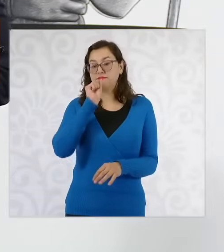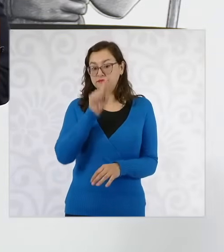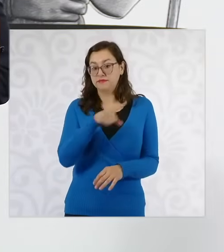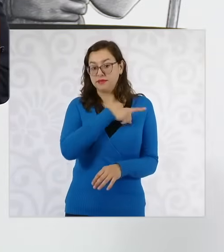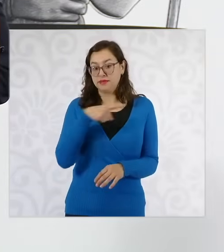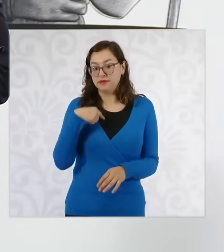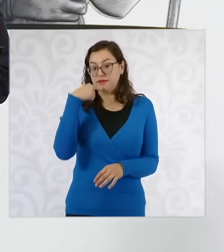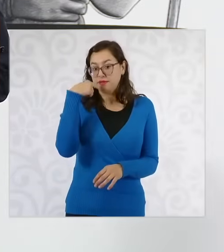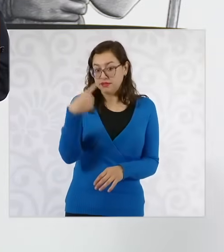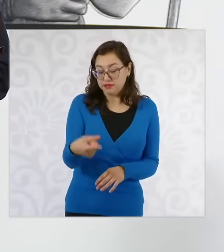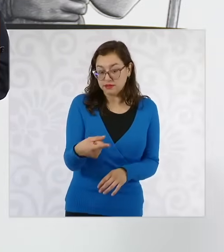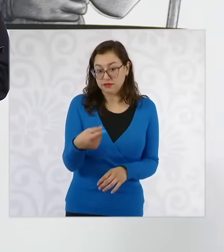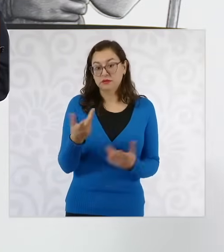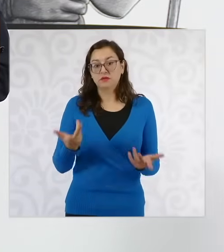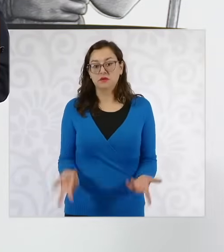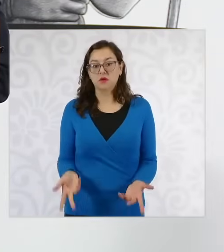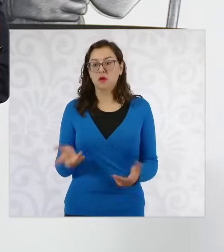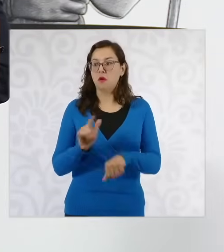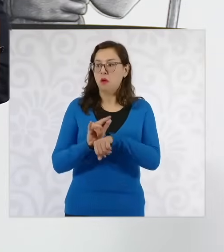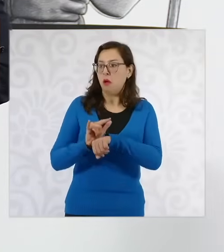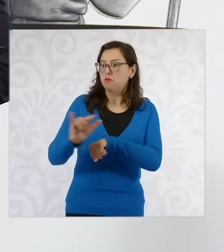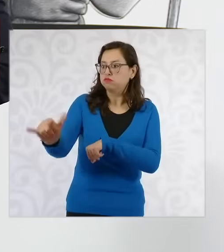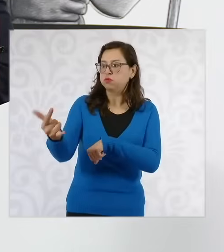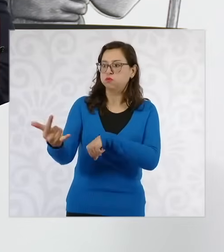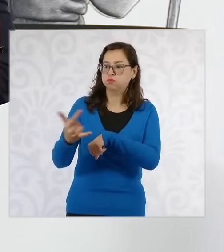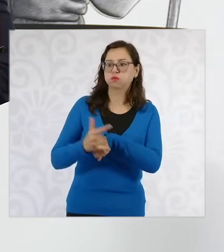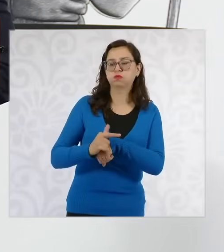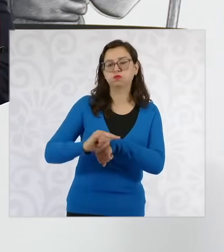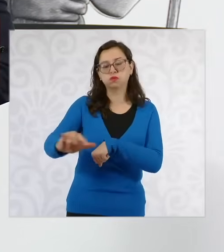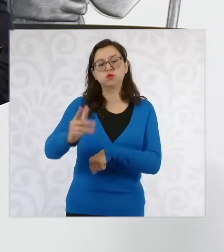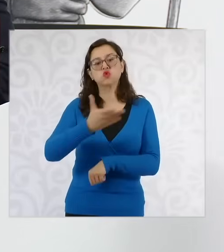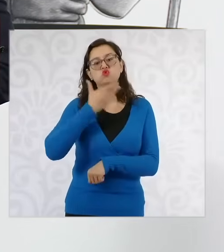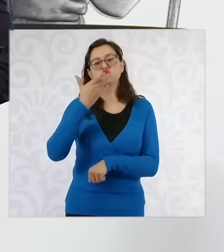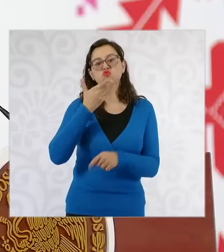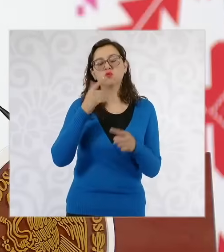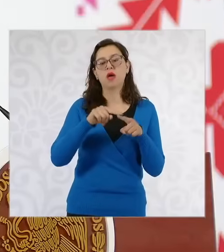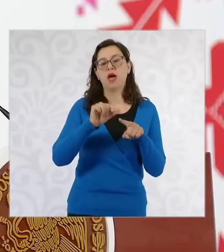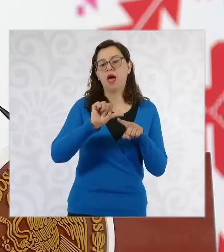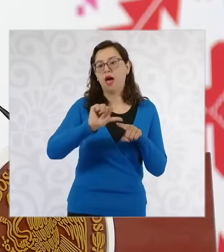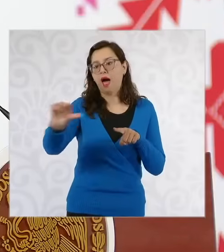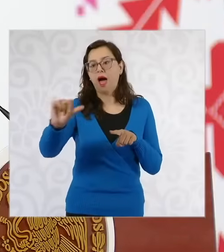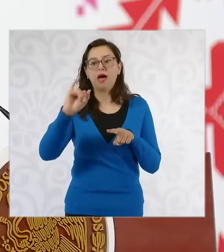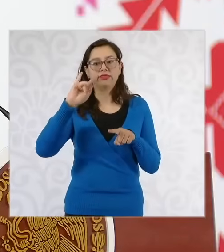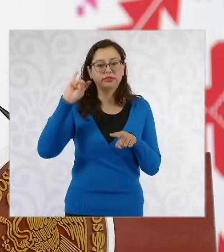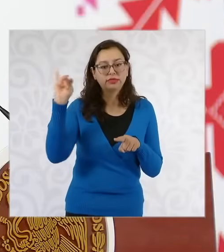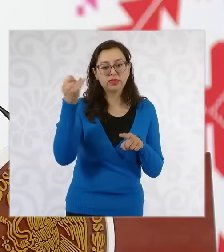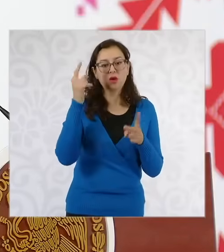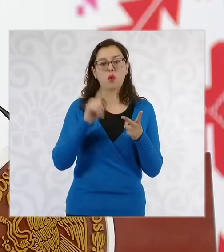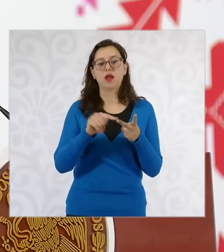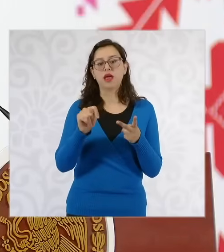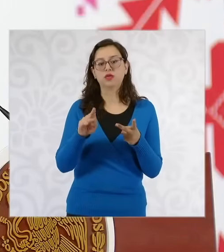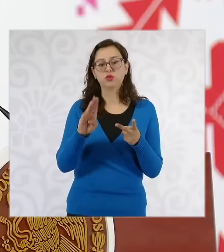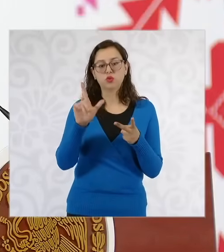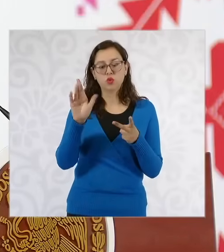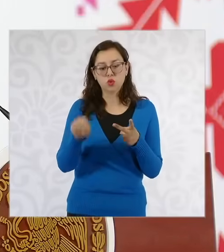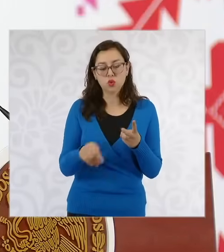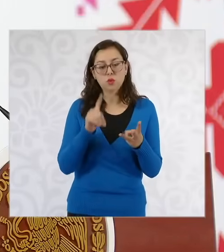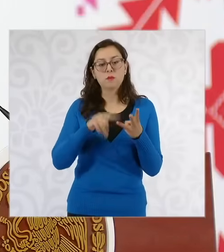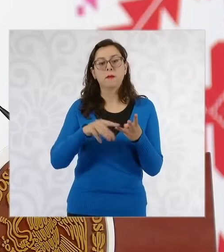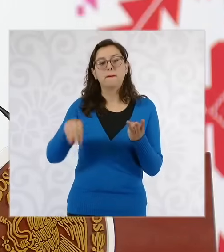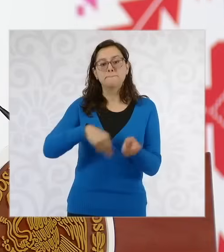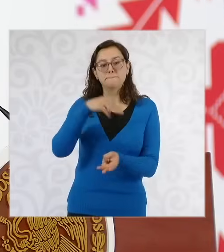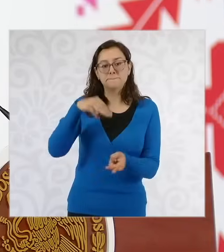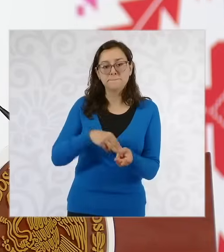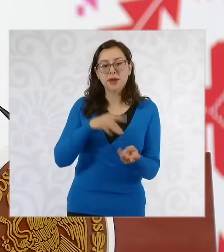presentan mayor factor de ocupación de Mexicana son Tijuana tulún Mérida iztepec y Ciudad Victoria